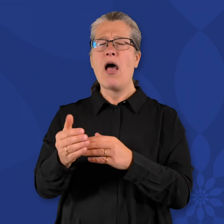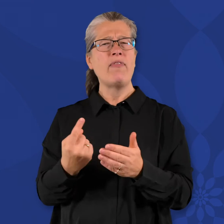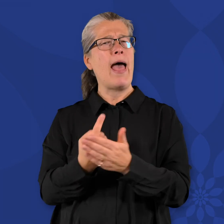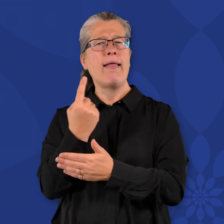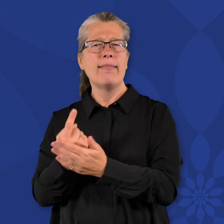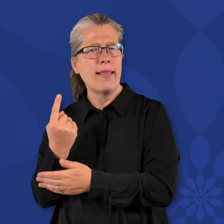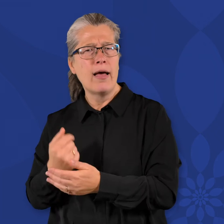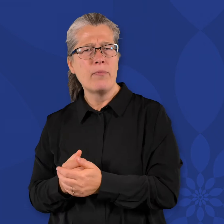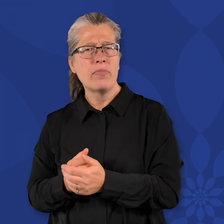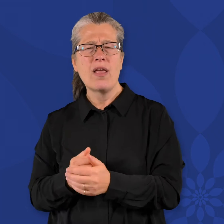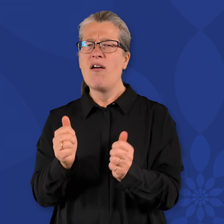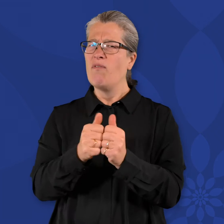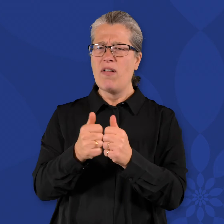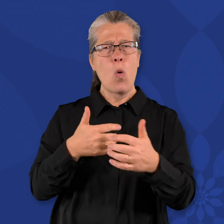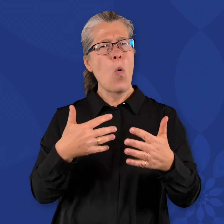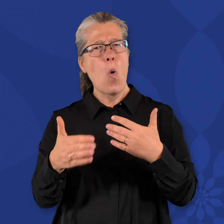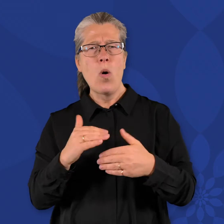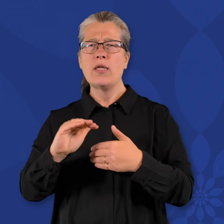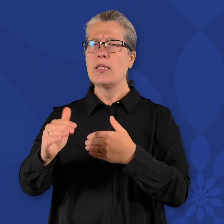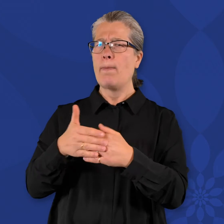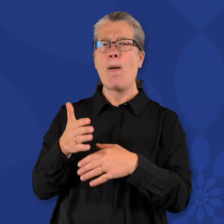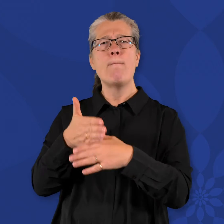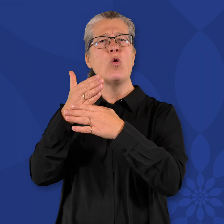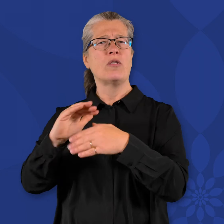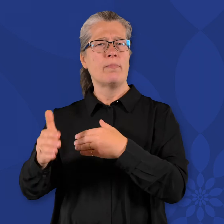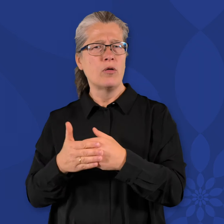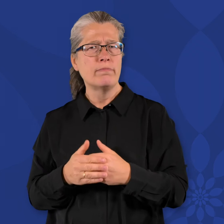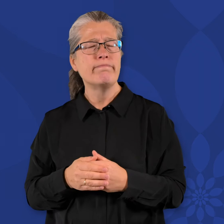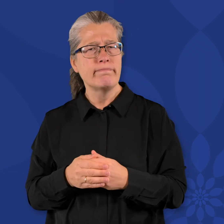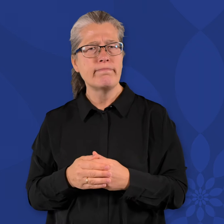krisen och återuppbyggandet.